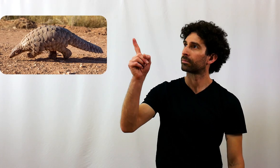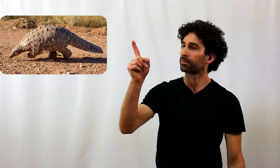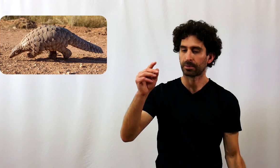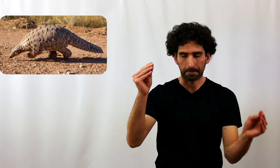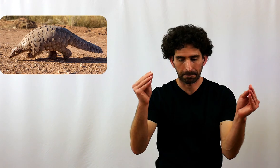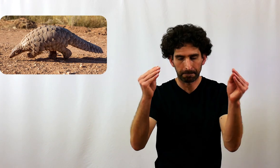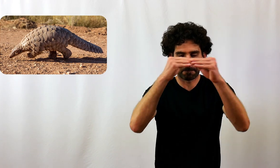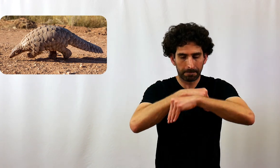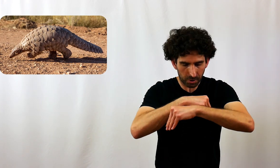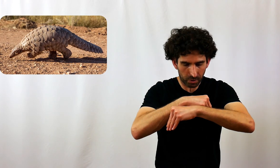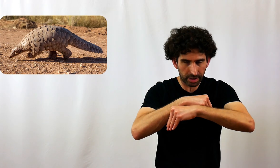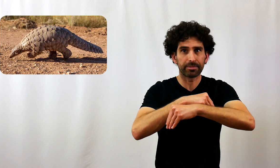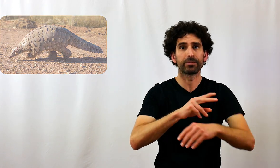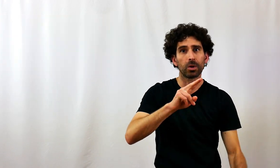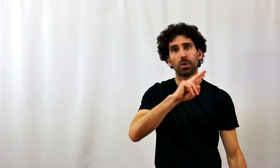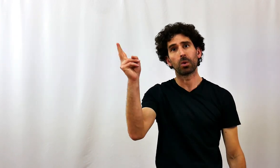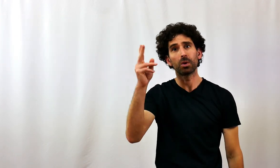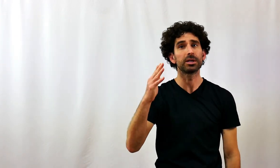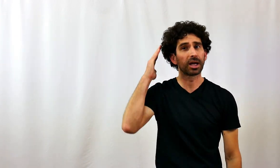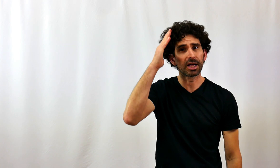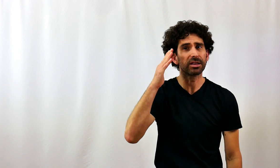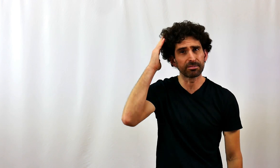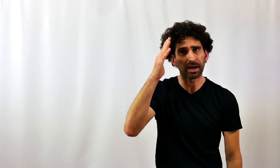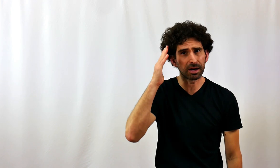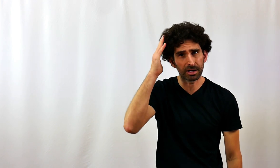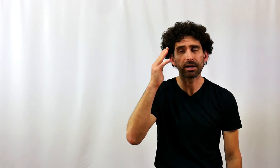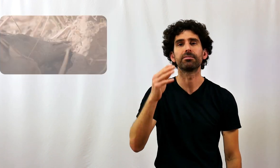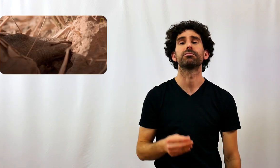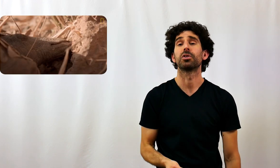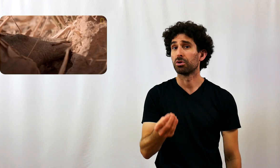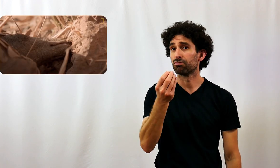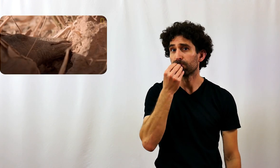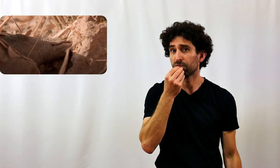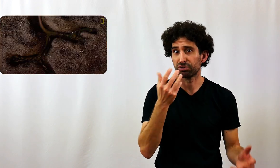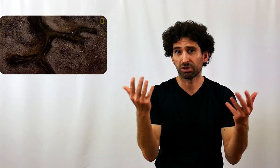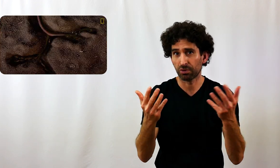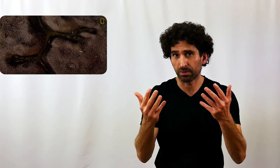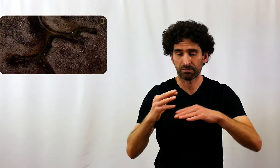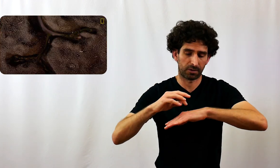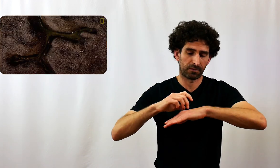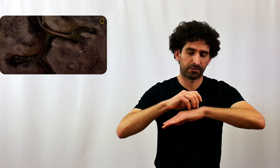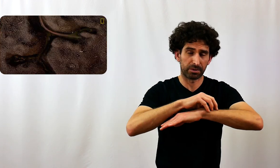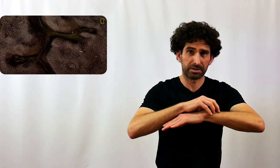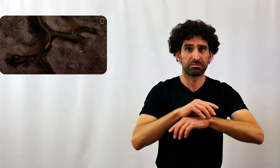Le pangolin est un autre animal qui mangue quoi ? Des fourmis.